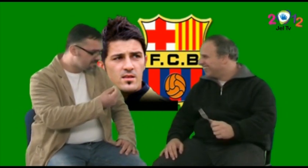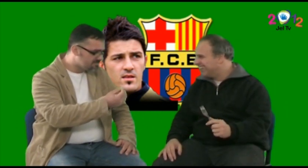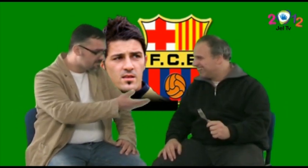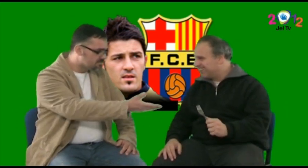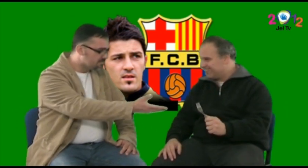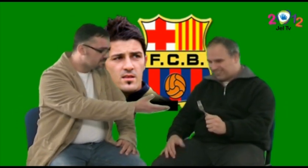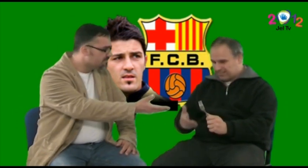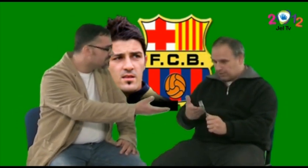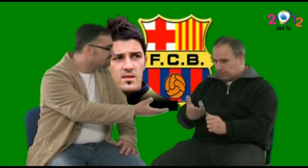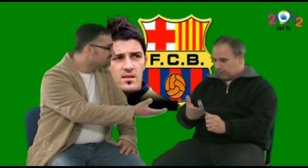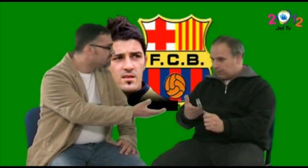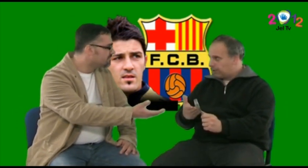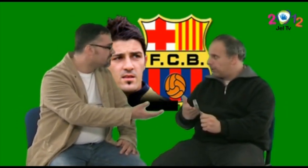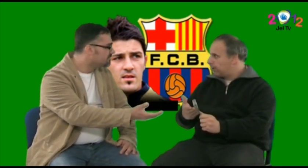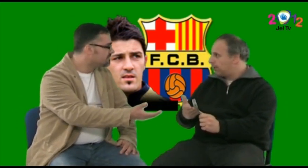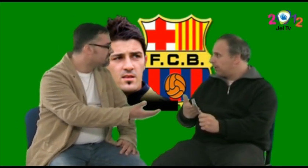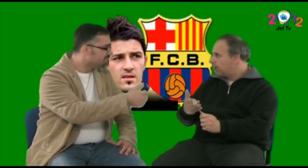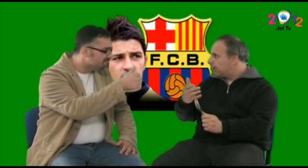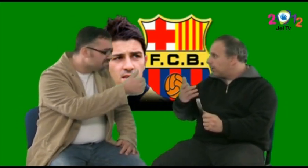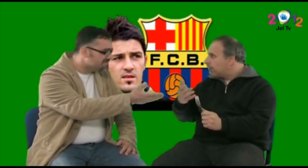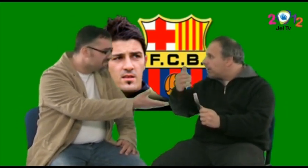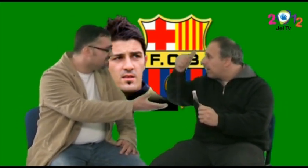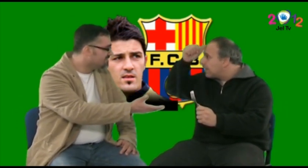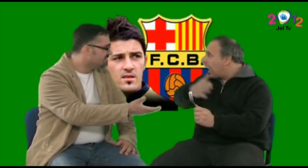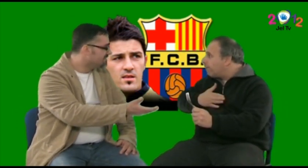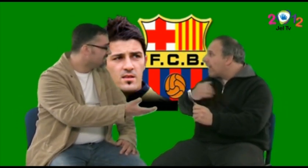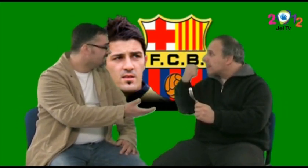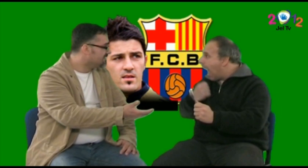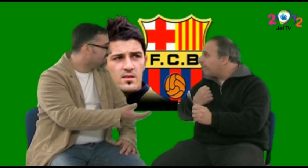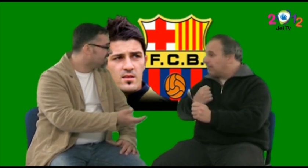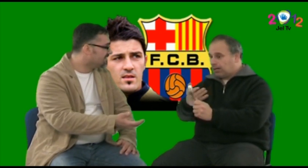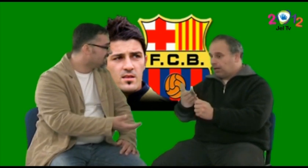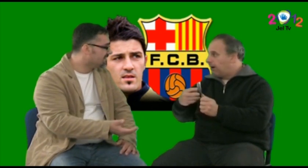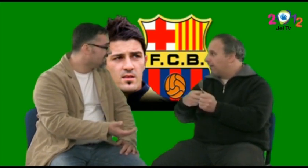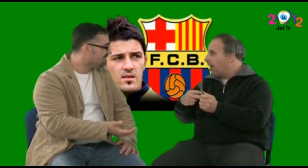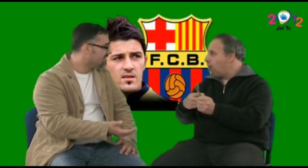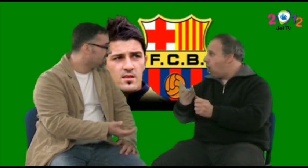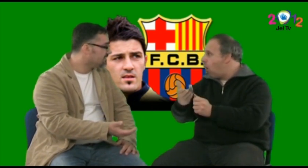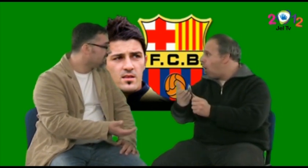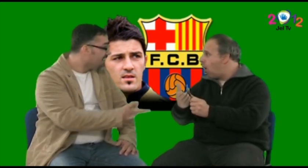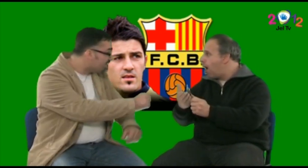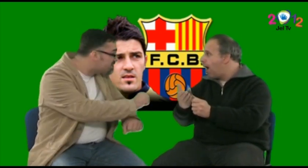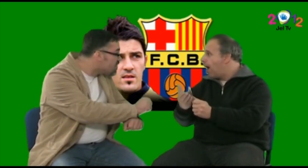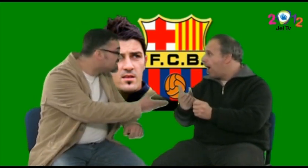Ez miért? - Ez? Hát, a nevem David Villa. - Focista vagy, nem?